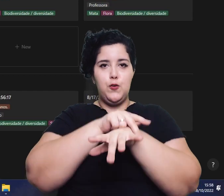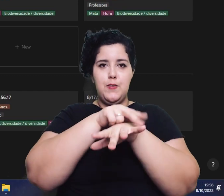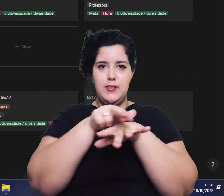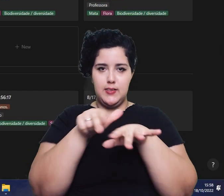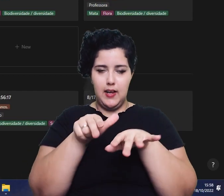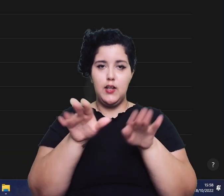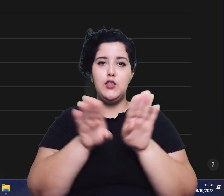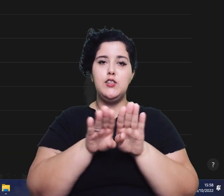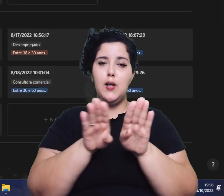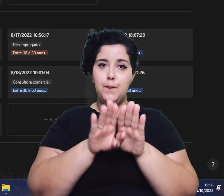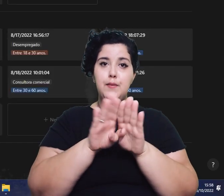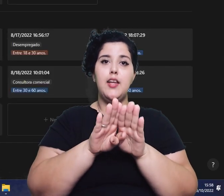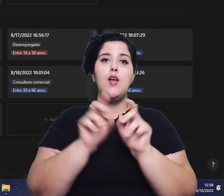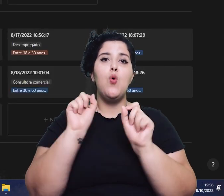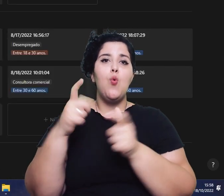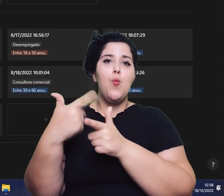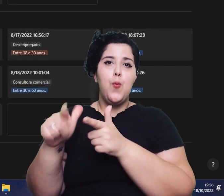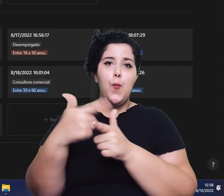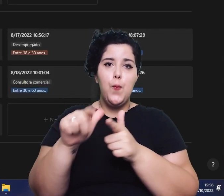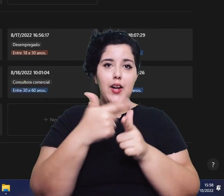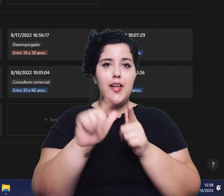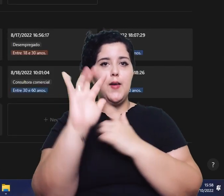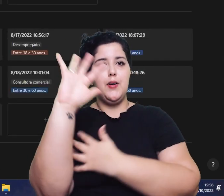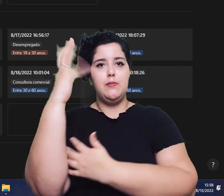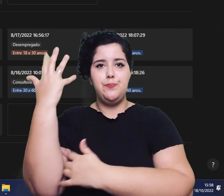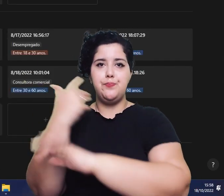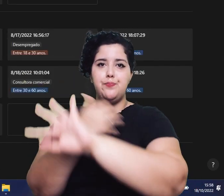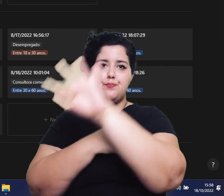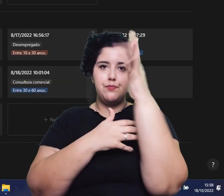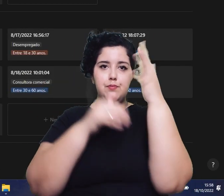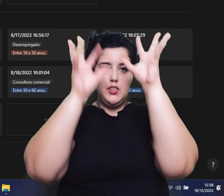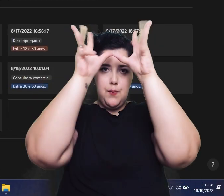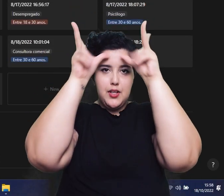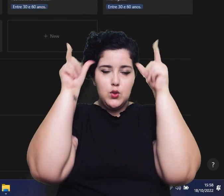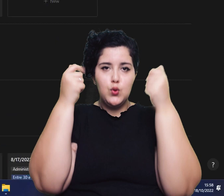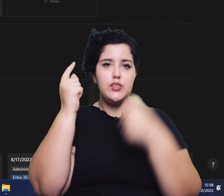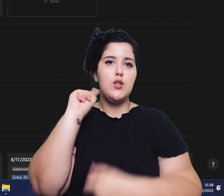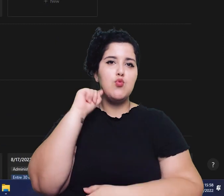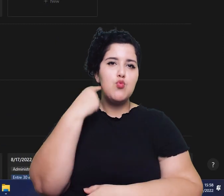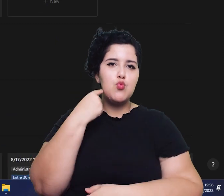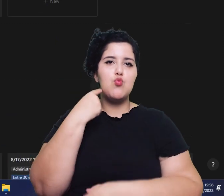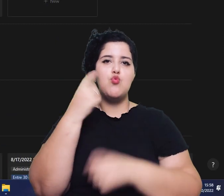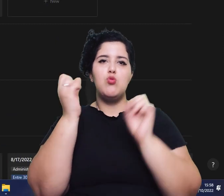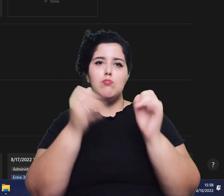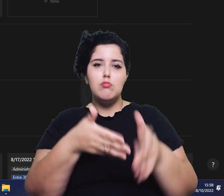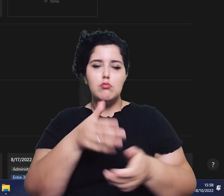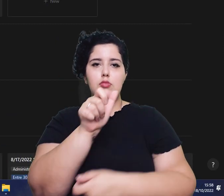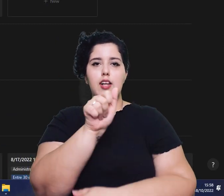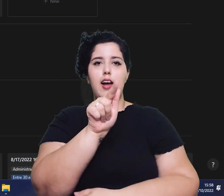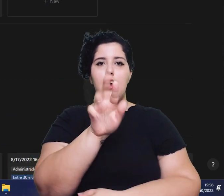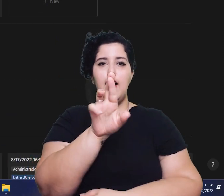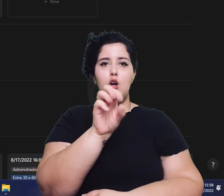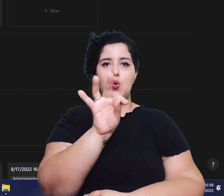também, por exemplo, todos os problemas relacionados à Amazônia, por exemplo, agrotóxicos, banalização, capitalismo.